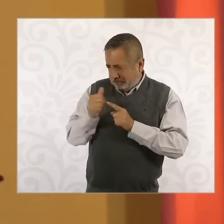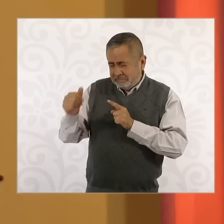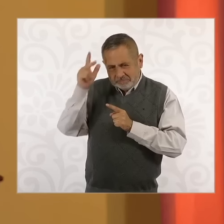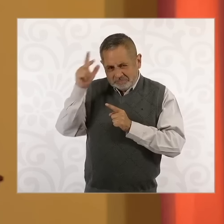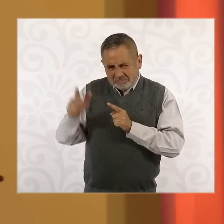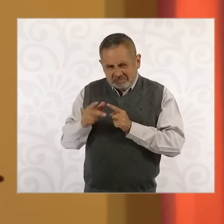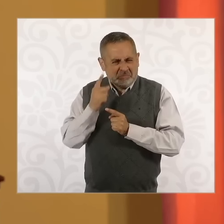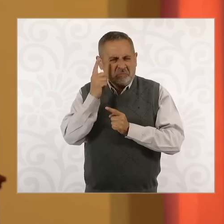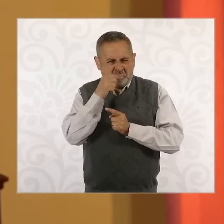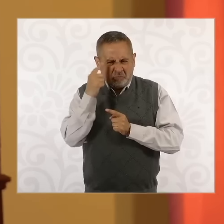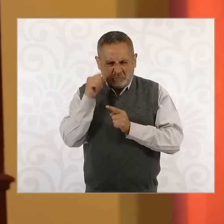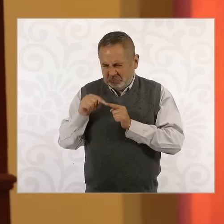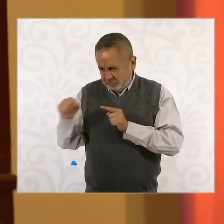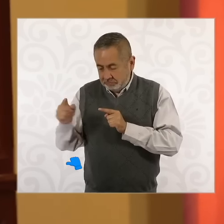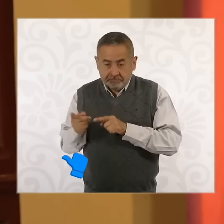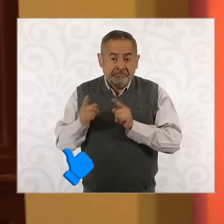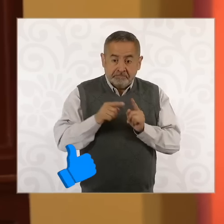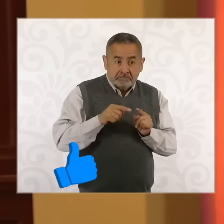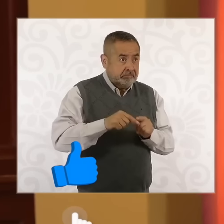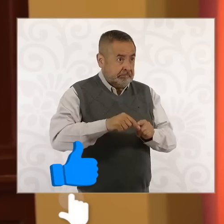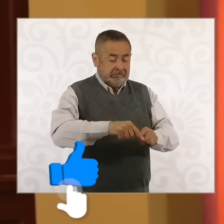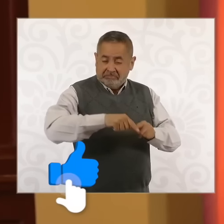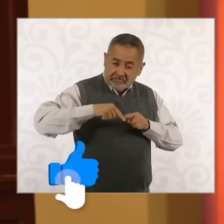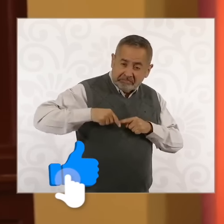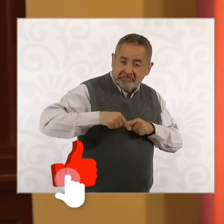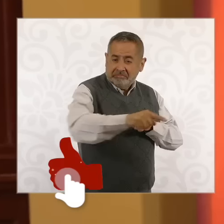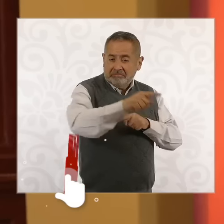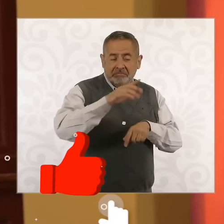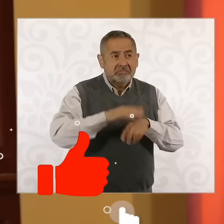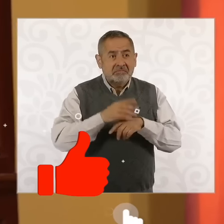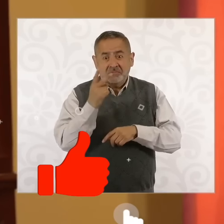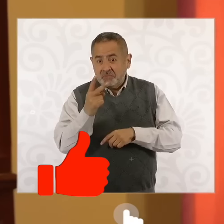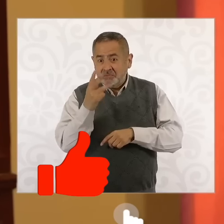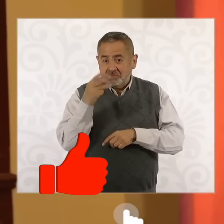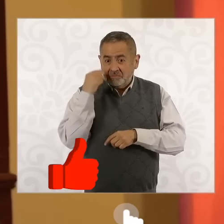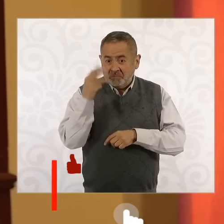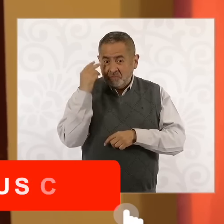de una hora. Sin embargo, estos trenes podrán tener recorridos de más de 2 y 3 horas porque